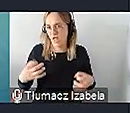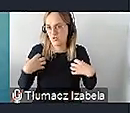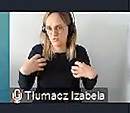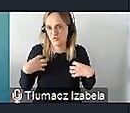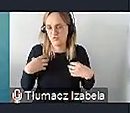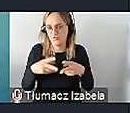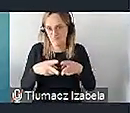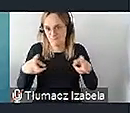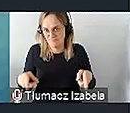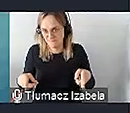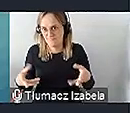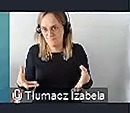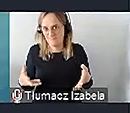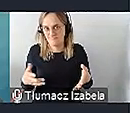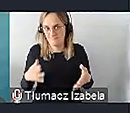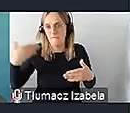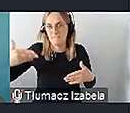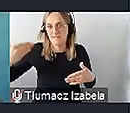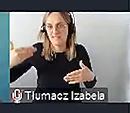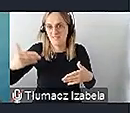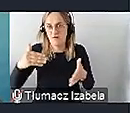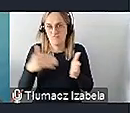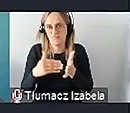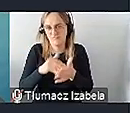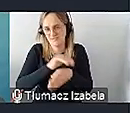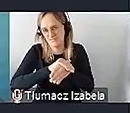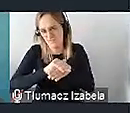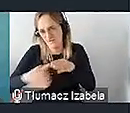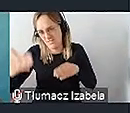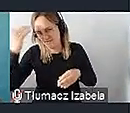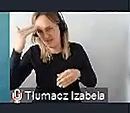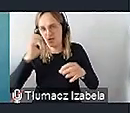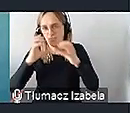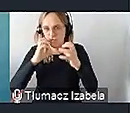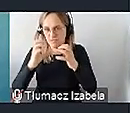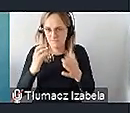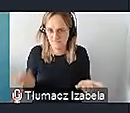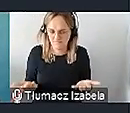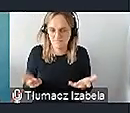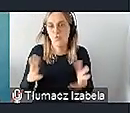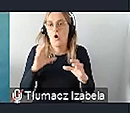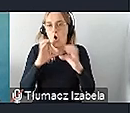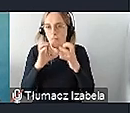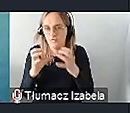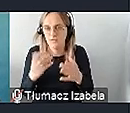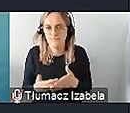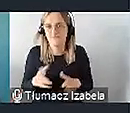że prezentacje są powszechnym sposobem komunikowania się, zwłaszcza w sferze zawodowej.